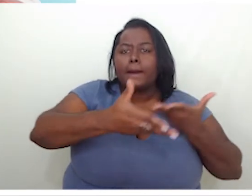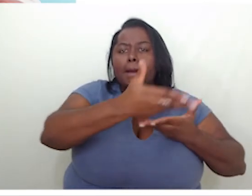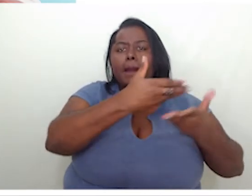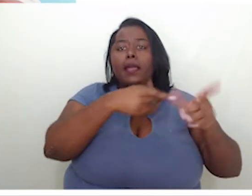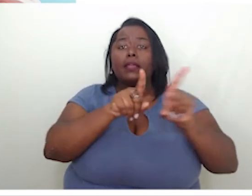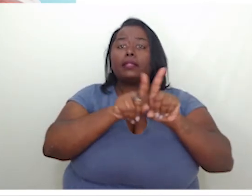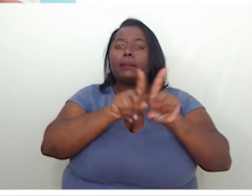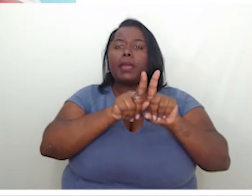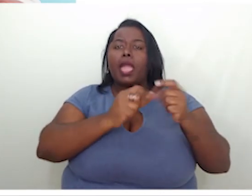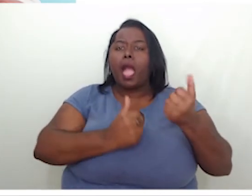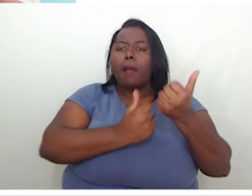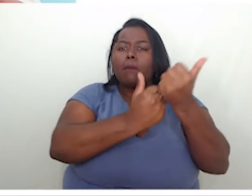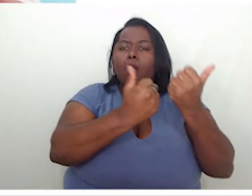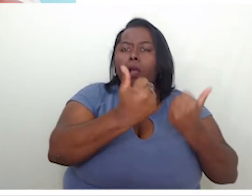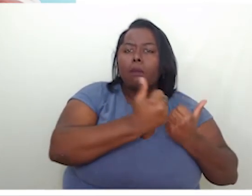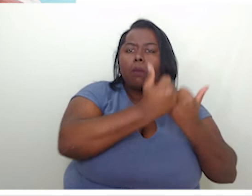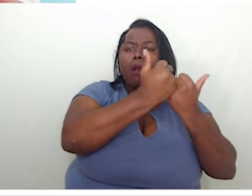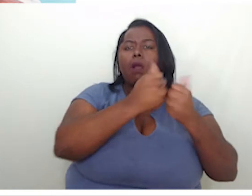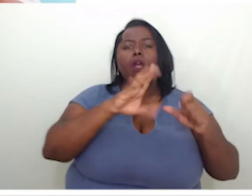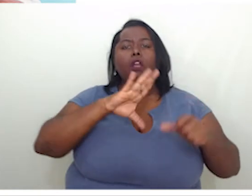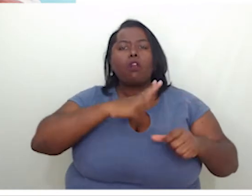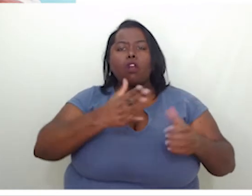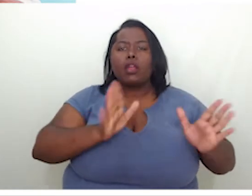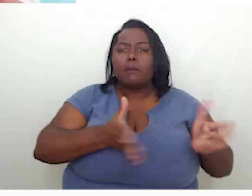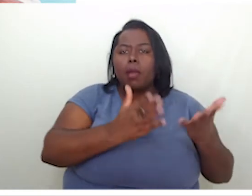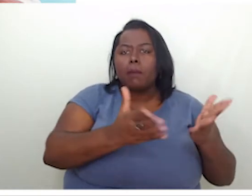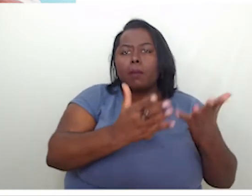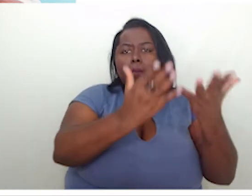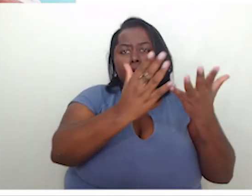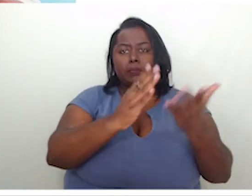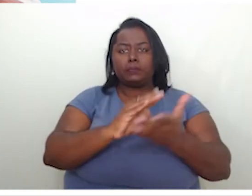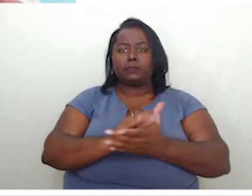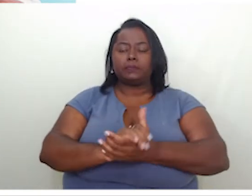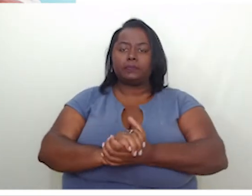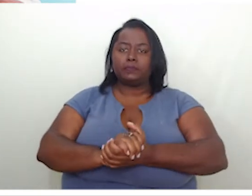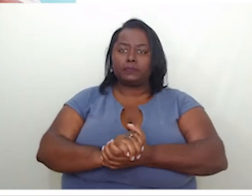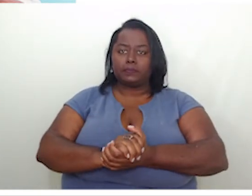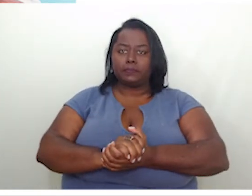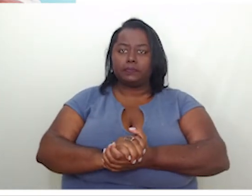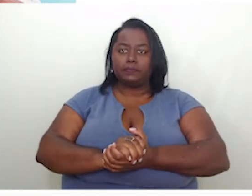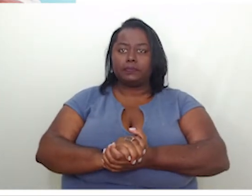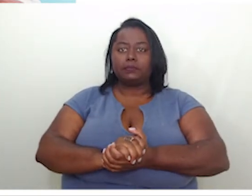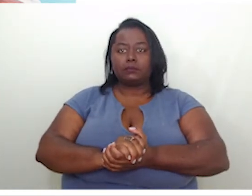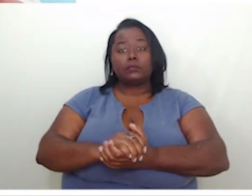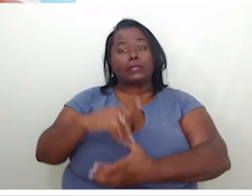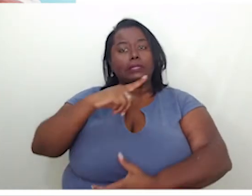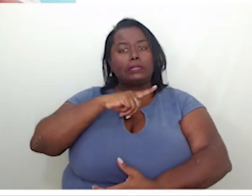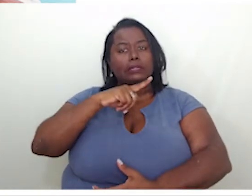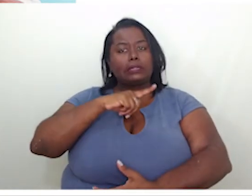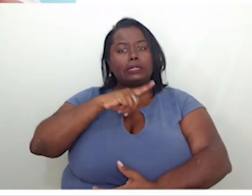Hay varias formas de actividades digitales que grupos de pares hacen, por ejemplo,